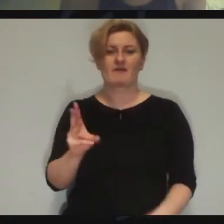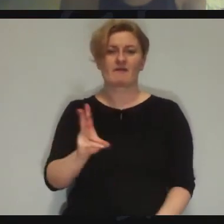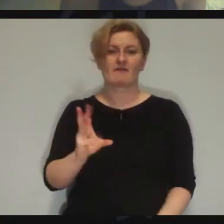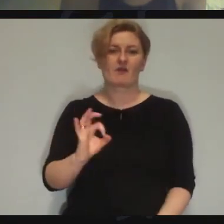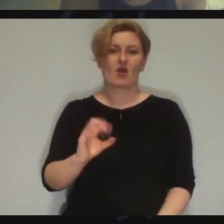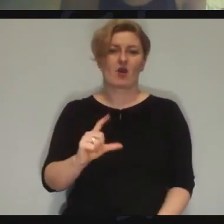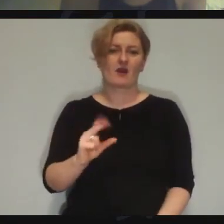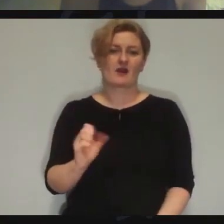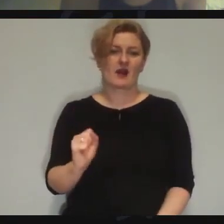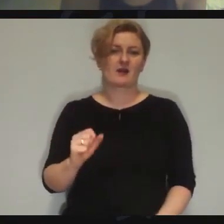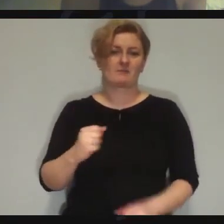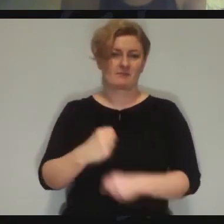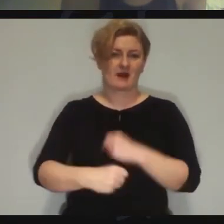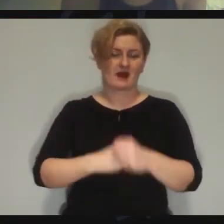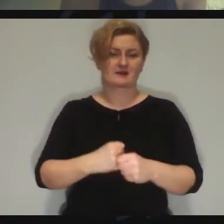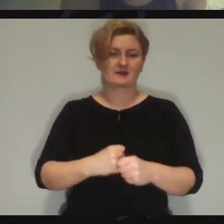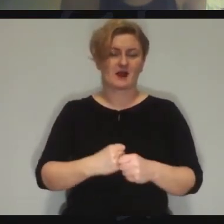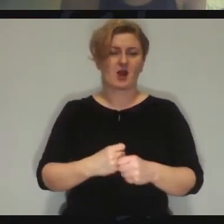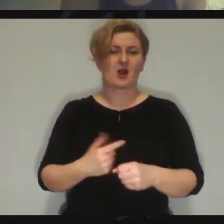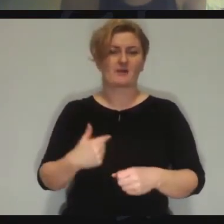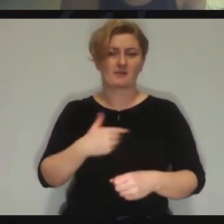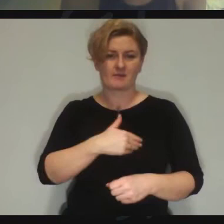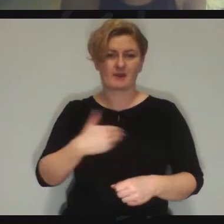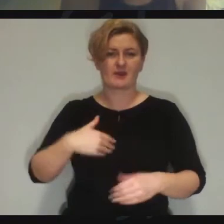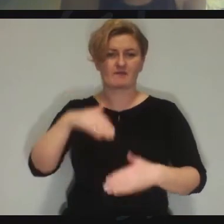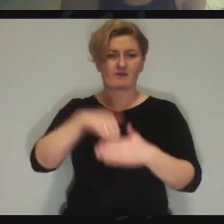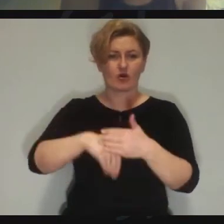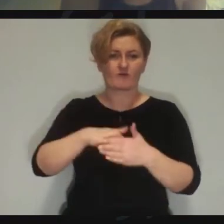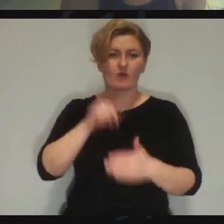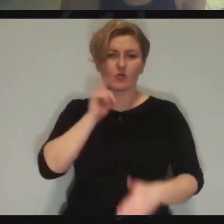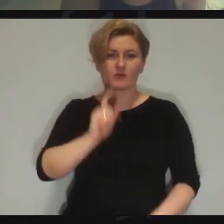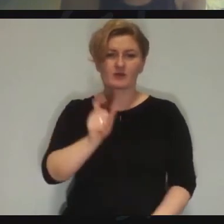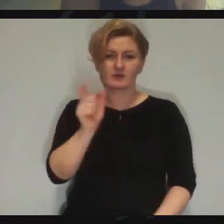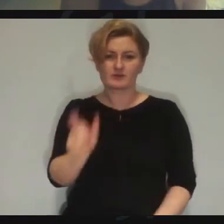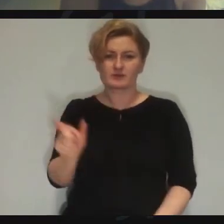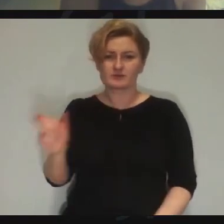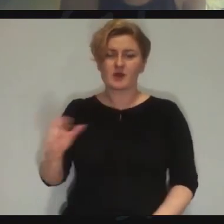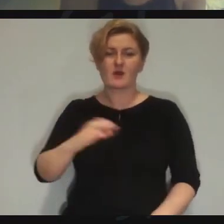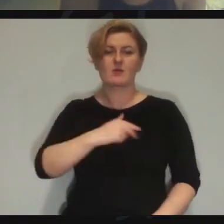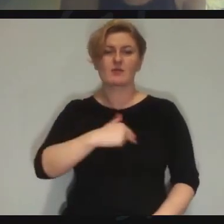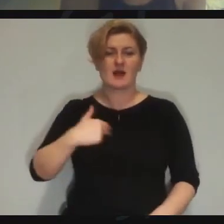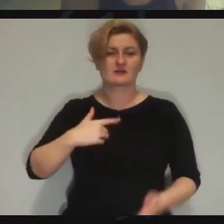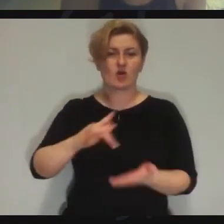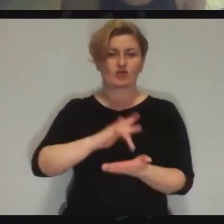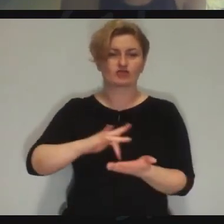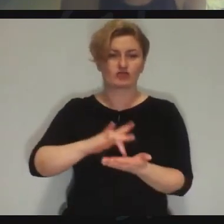Razem z Wiolą dostajemy pod opiekę wychowanków, którzy mają postanowienie sądu,